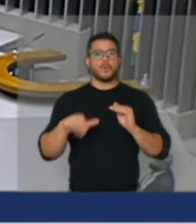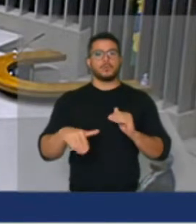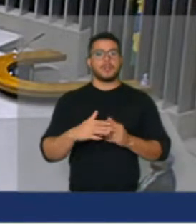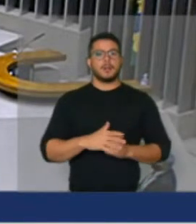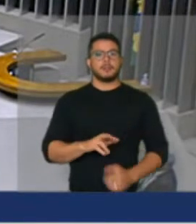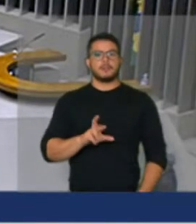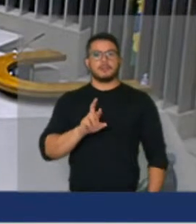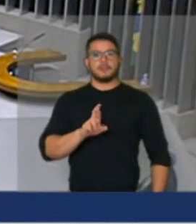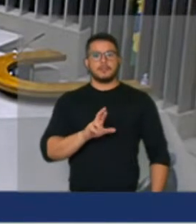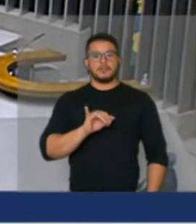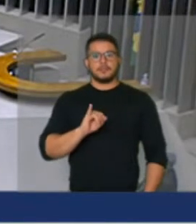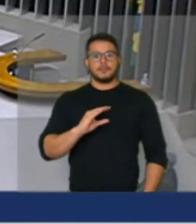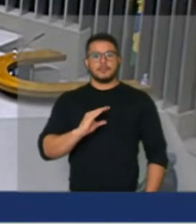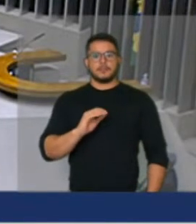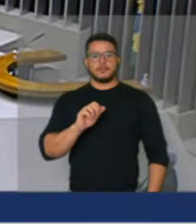INSCRIÇÃO AQUI. E AÍ O DEPUTADO KIM E O DEPUTADO